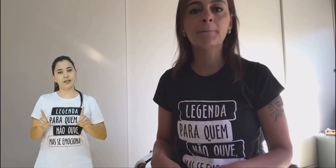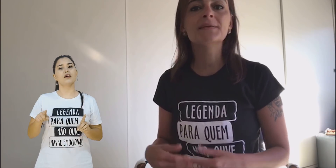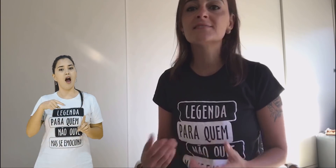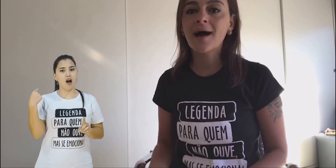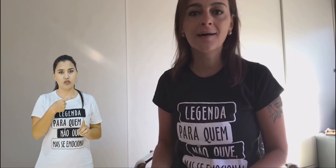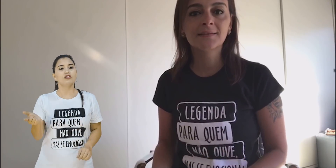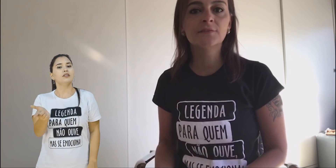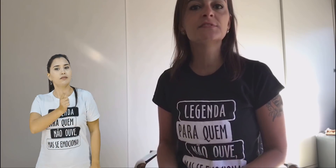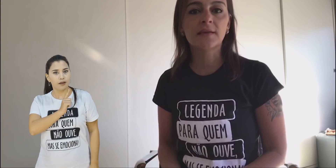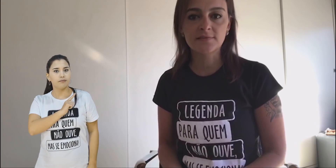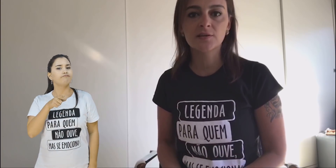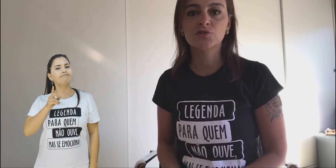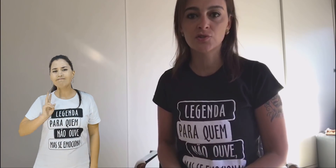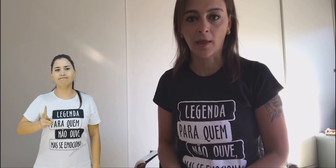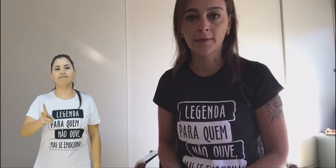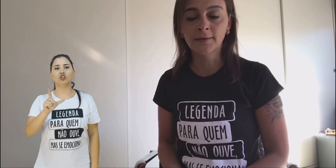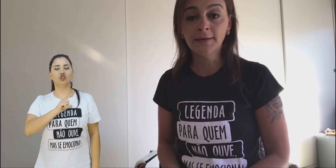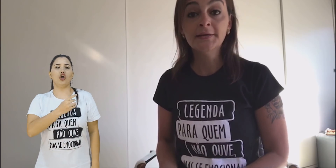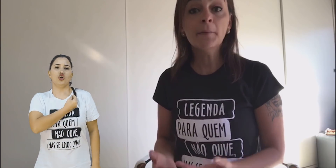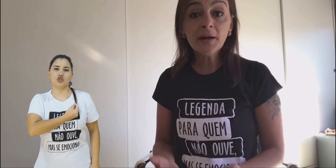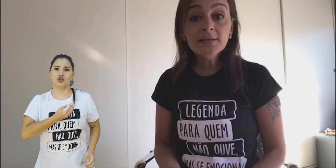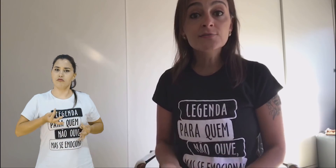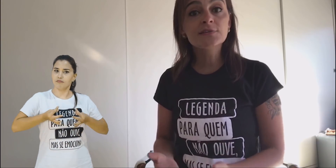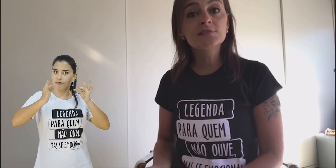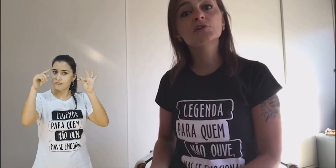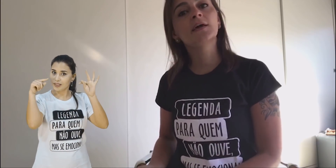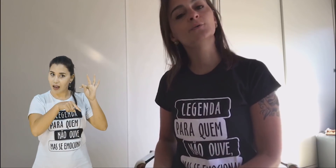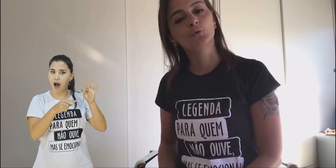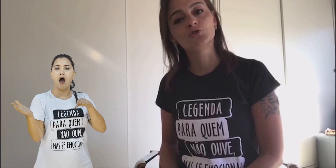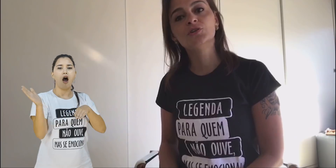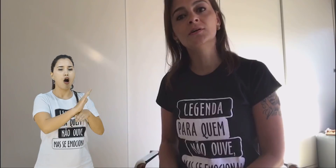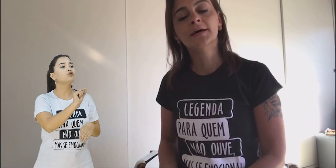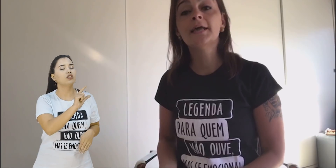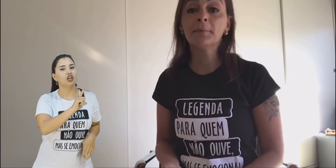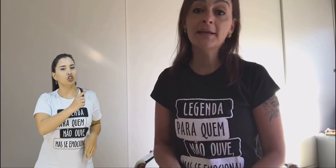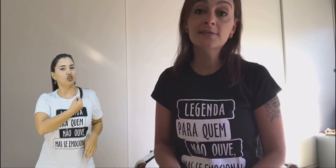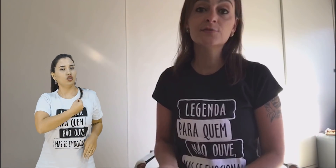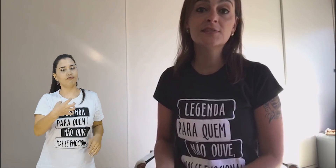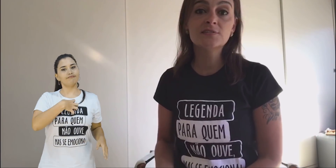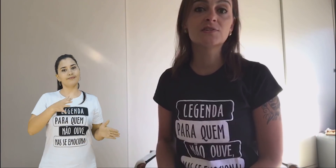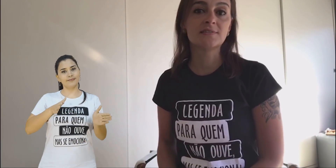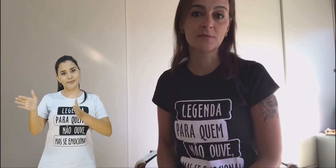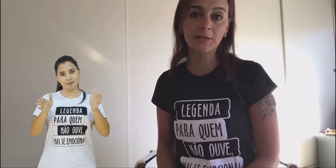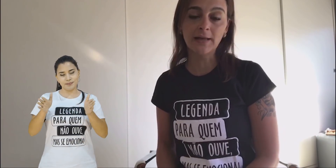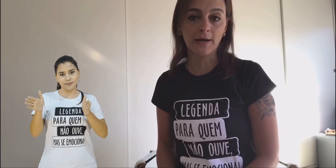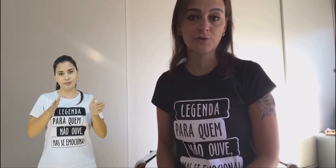Apesar da deficiência que a gente tem. É pra isso que existe tecnologia. E é pra isso que existe acessibilidade.